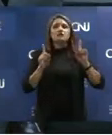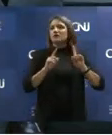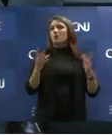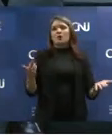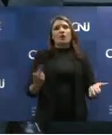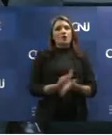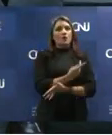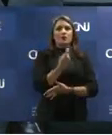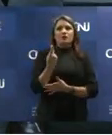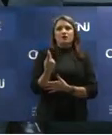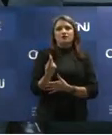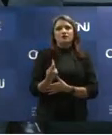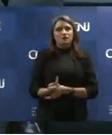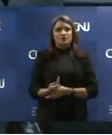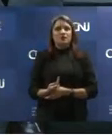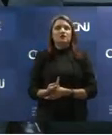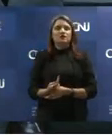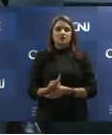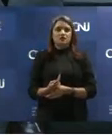No caso concreto, senhores,